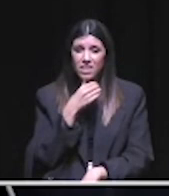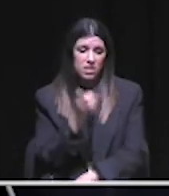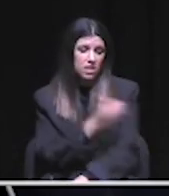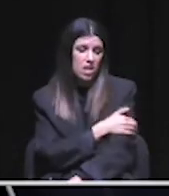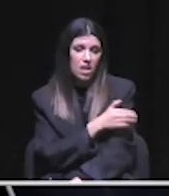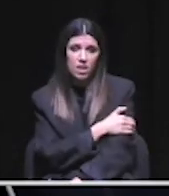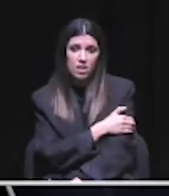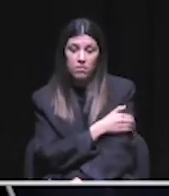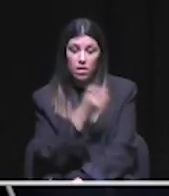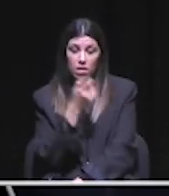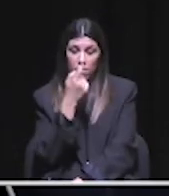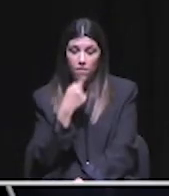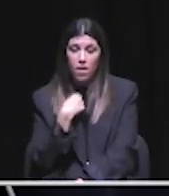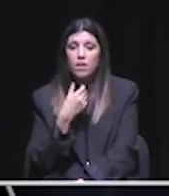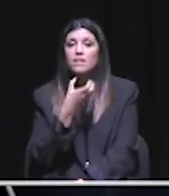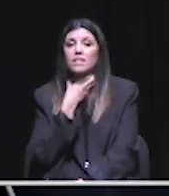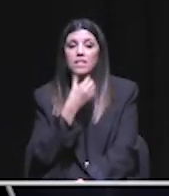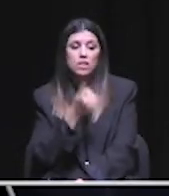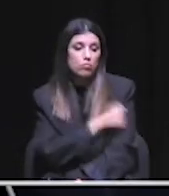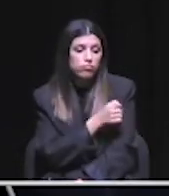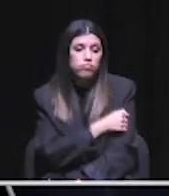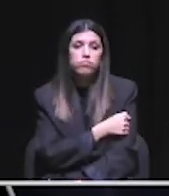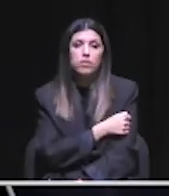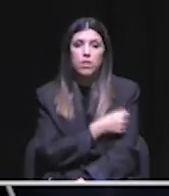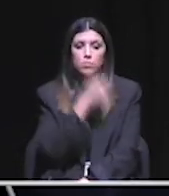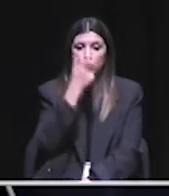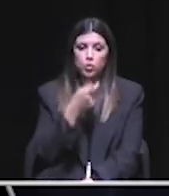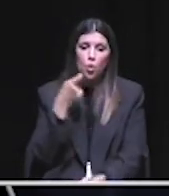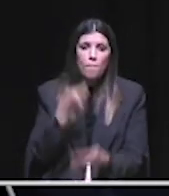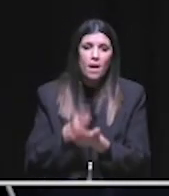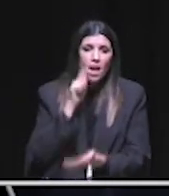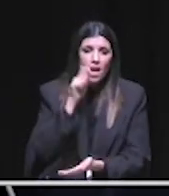em que as pessoas estão a ter dificuldades em pagar as rendas ou o empréstimo das suas casas,